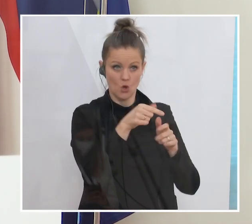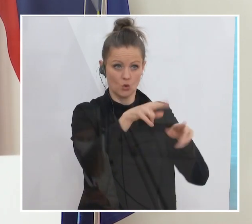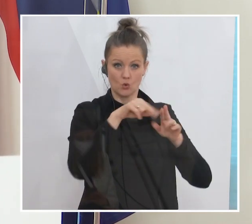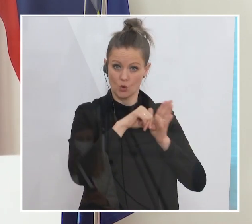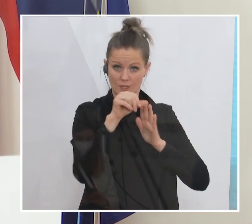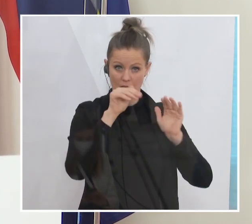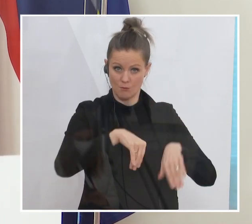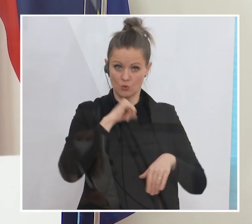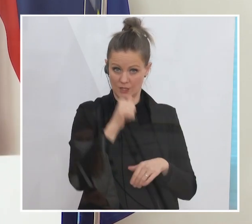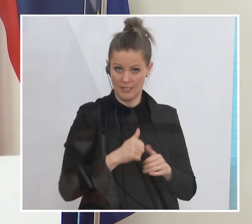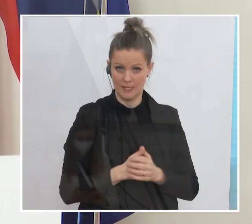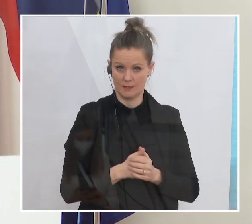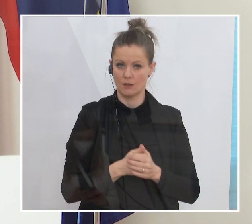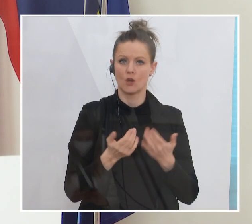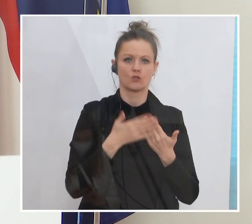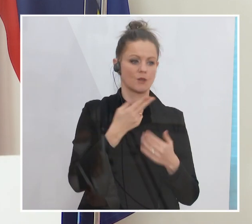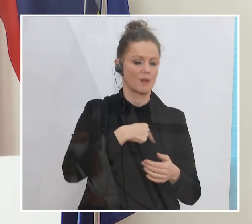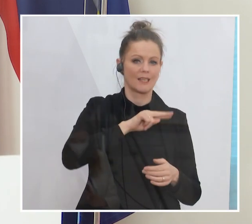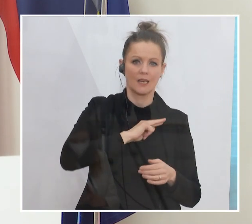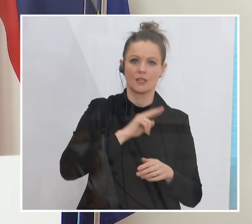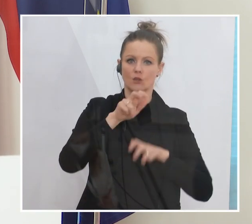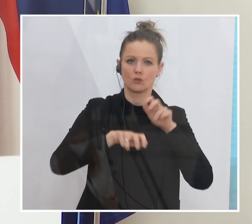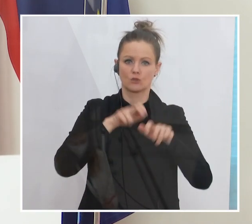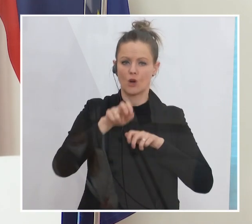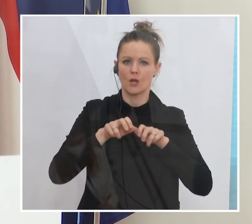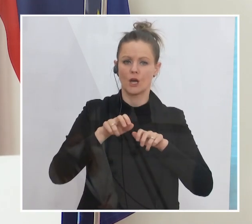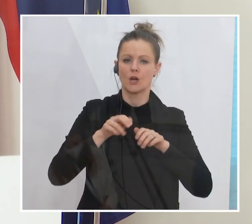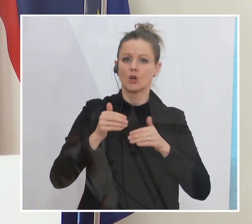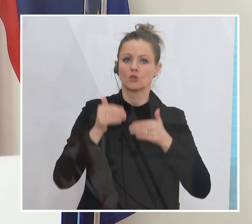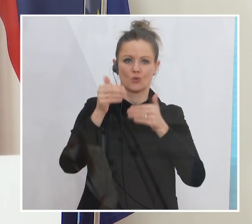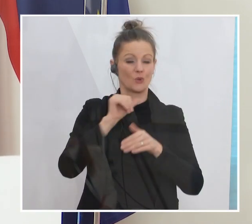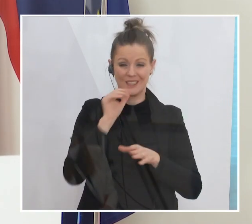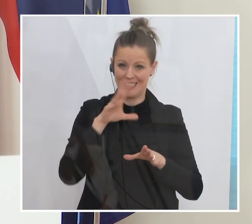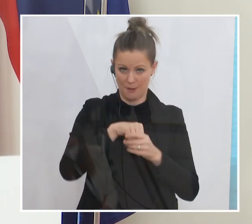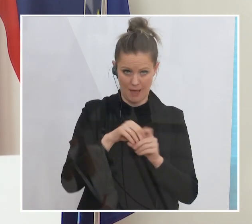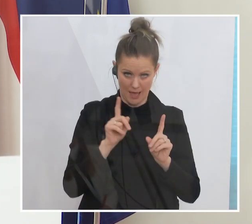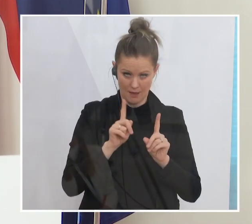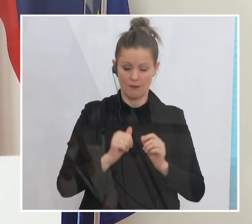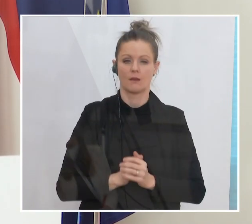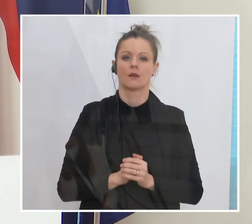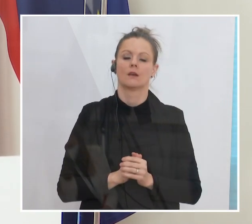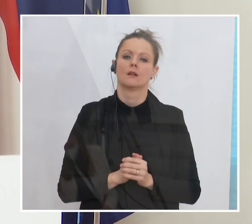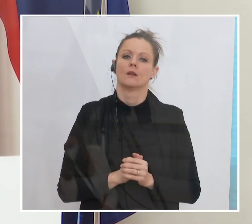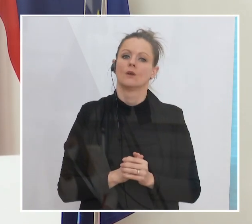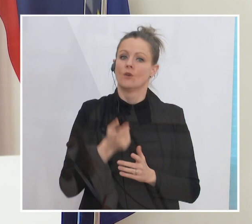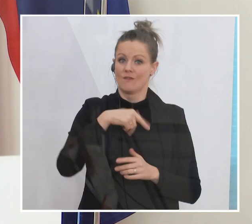muss, also da sind Garantien oder Steuerstundungen nicht dabei. Da liegen wir in Europa, aber auch